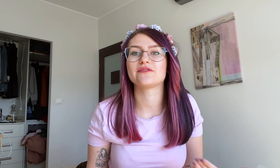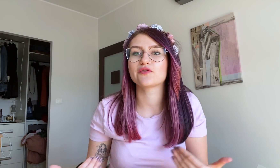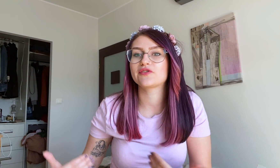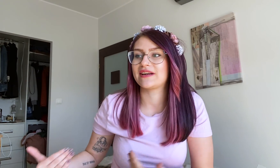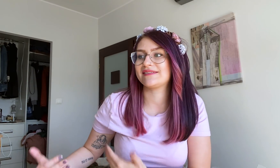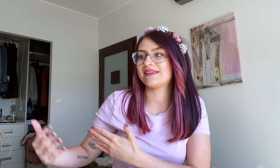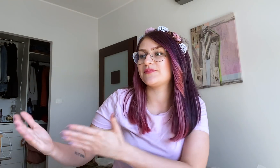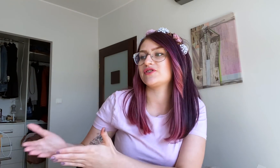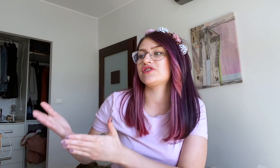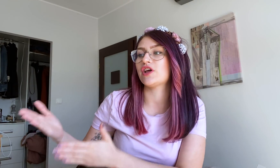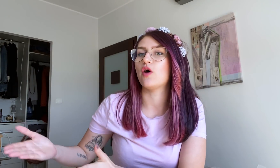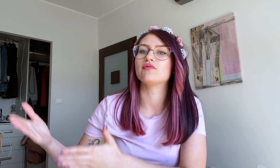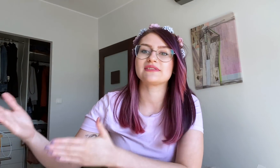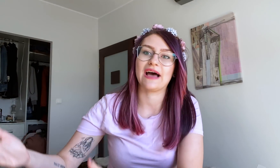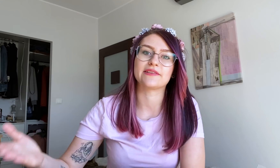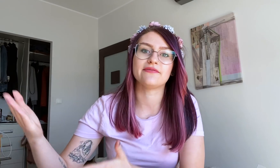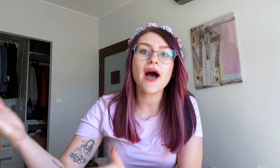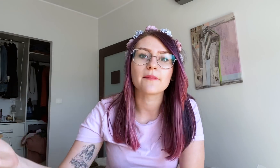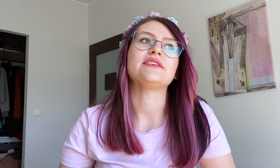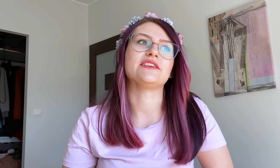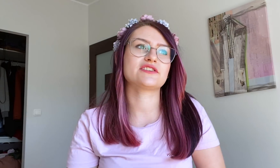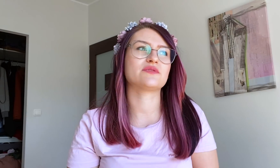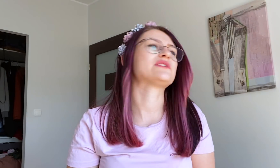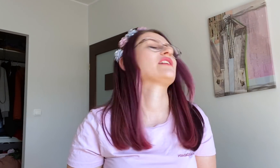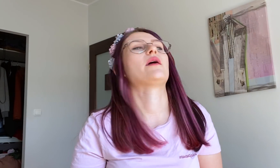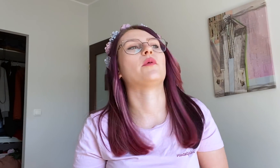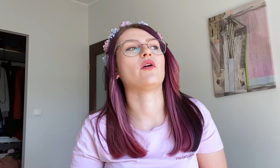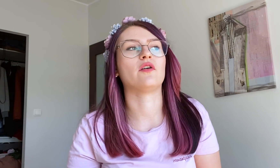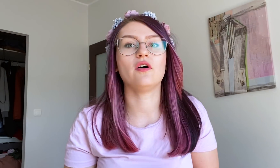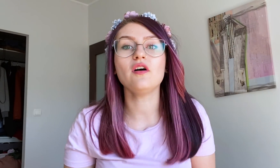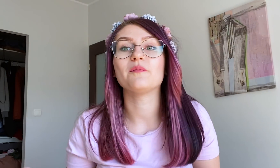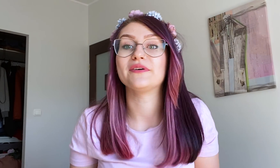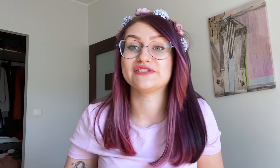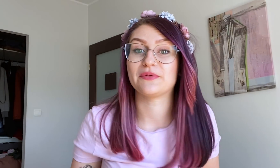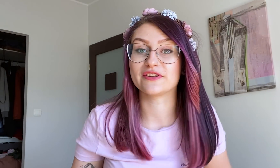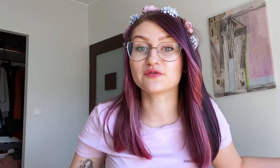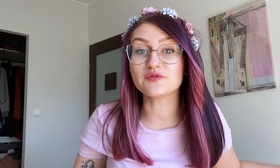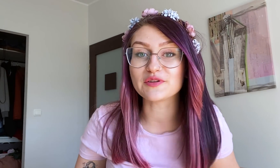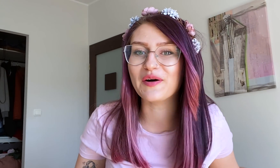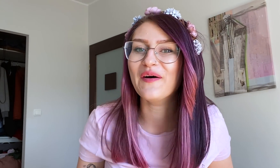No to teraz zapiszę się na obóz A2. I jeszcze myślałam: ohoho, będzie pewnie trudno.